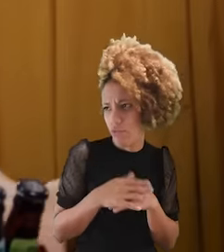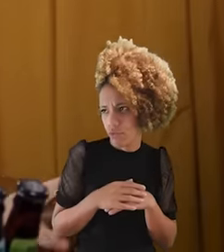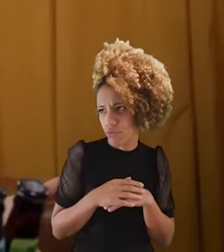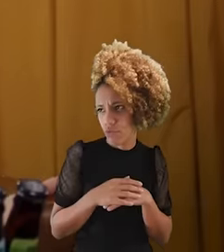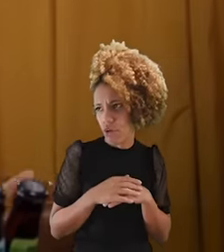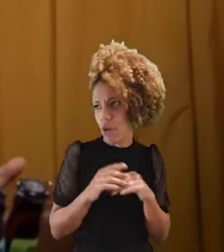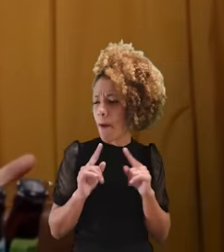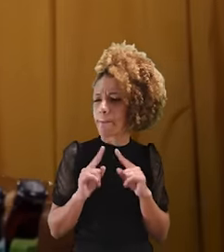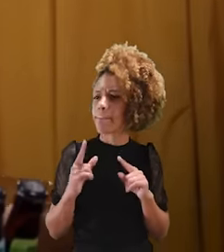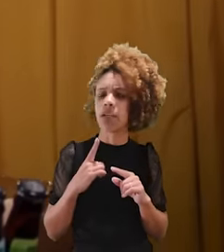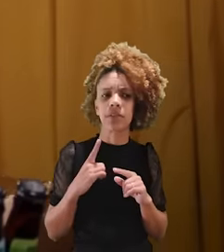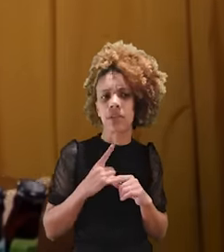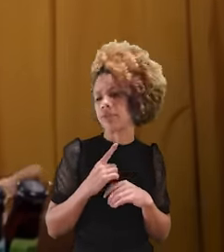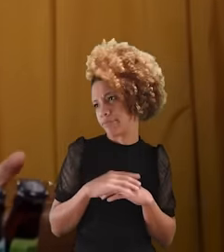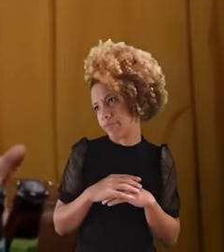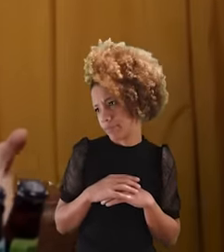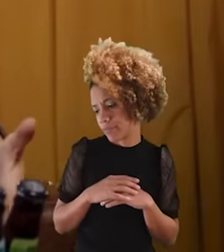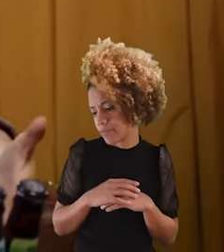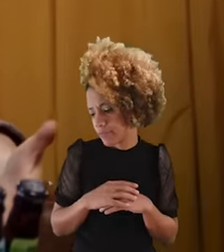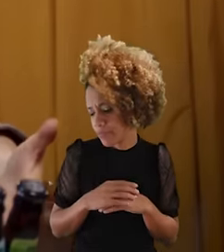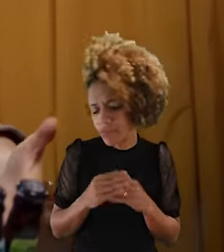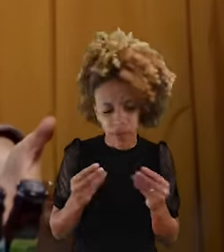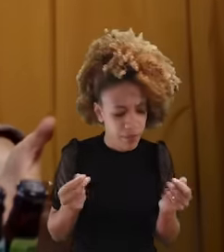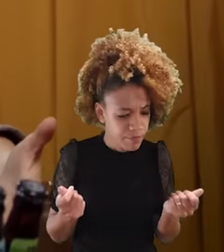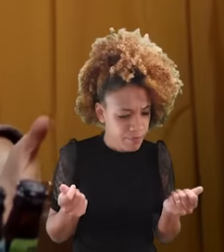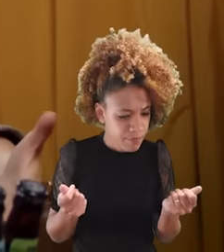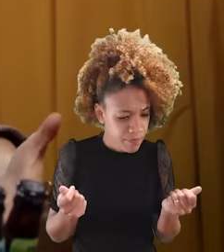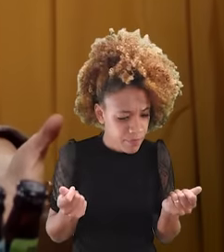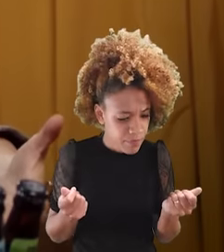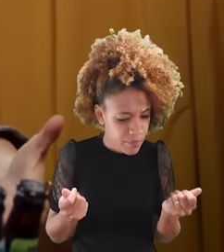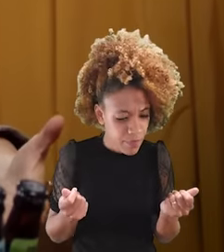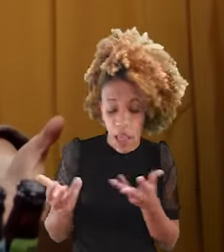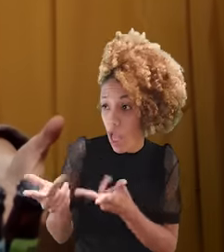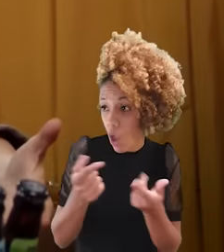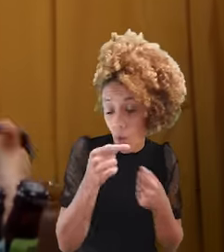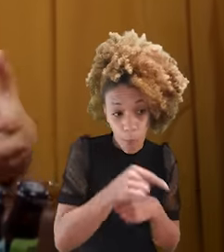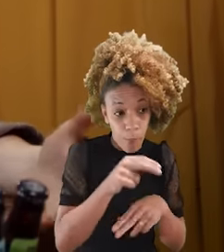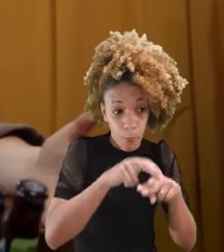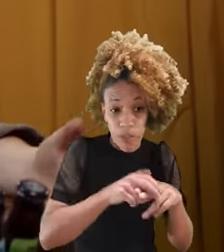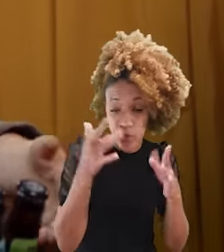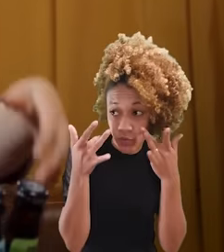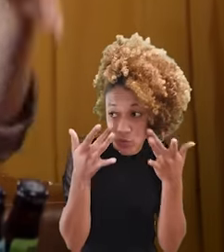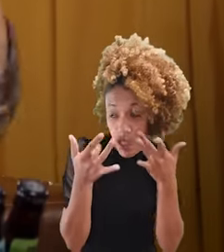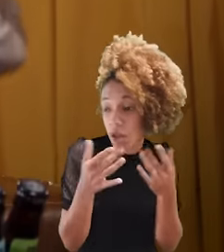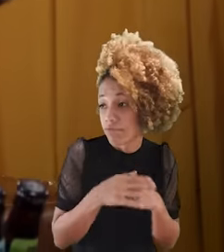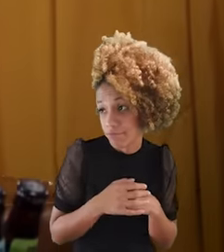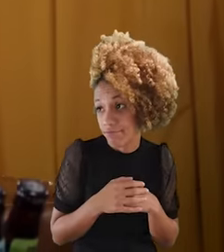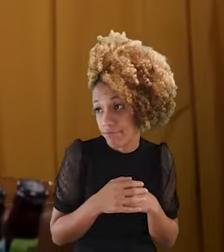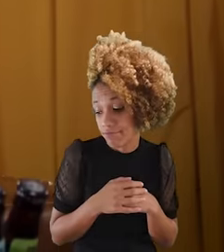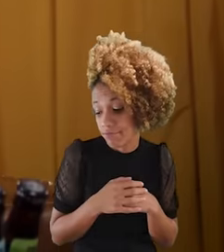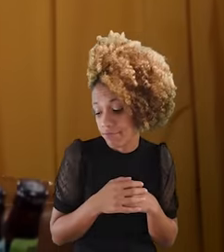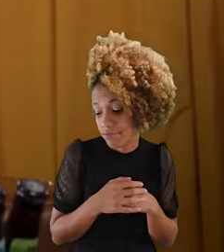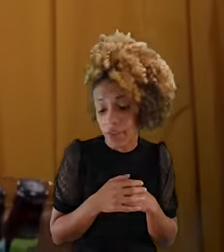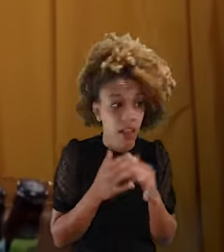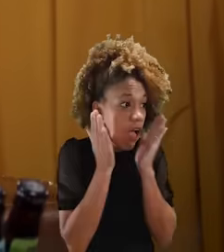sociedade pelo Estado e a aí ao ao teatro ela foi assistir ao teatro ela falou assim meu Deus eu tô